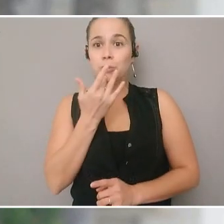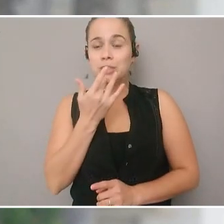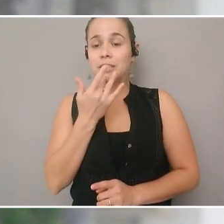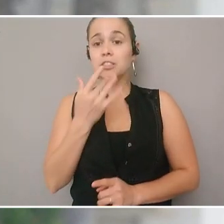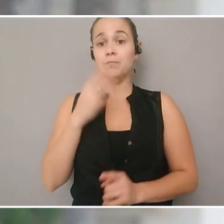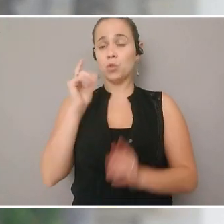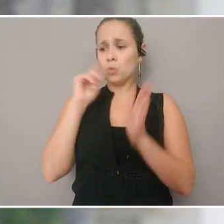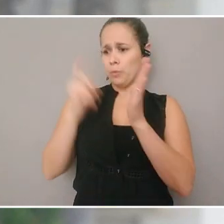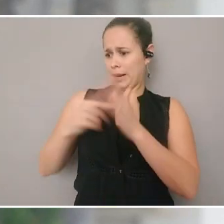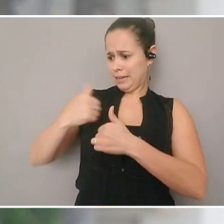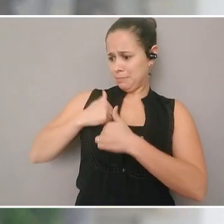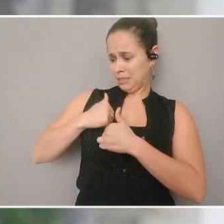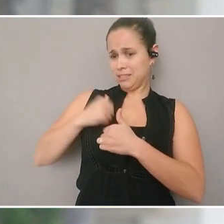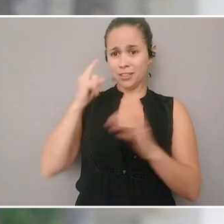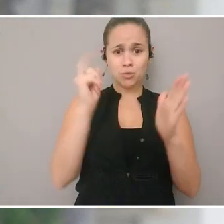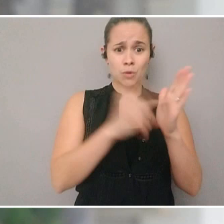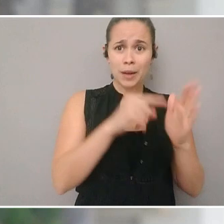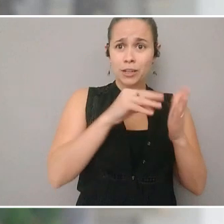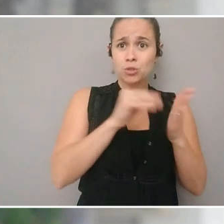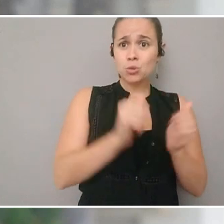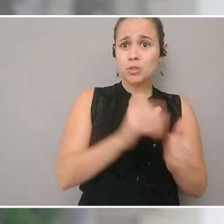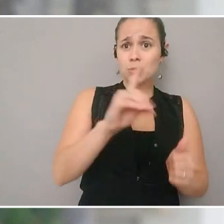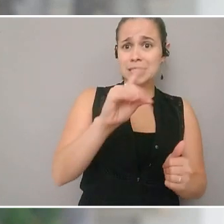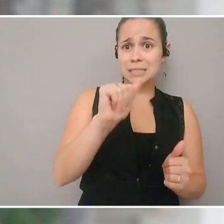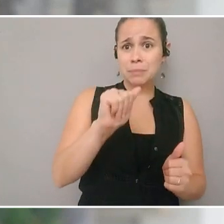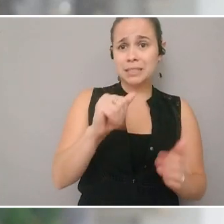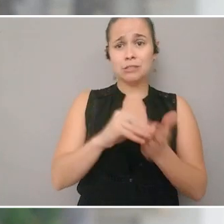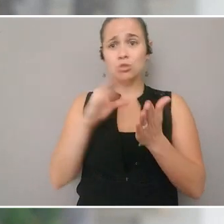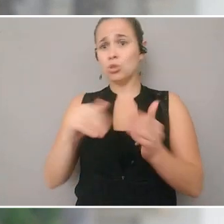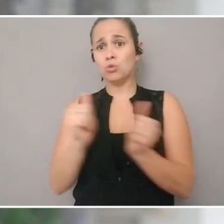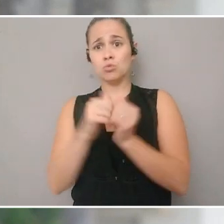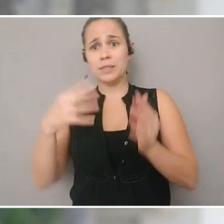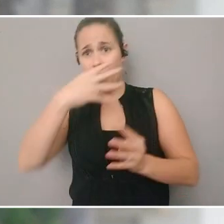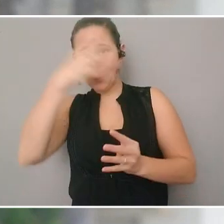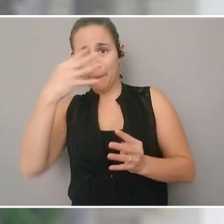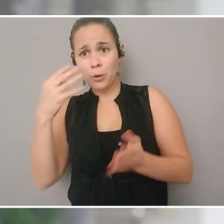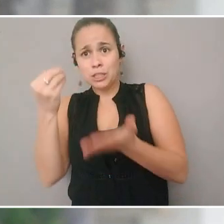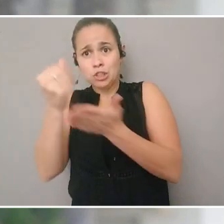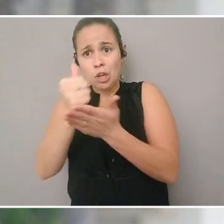estudiantes con discapacidades, estudiantes